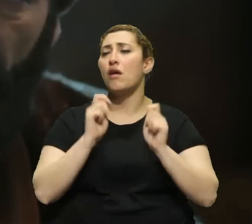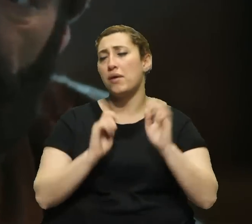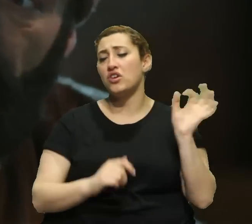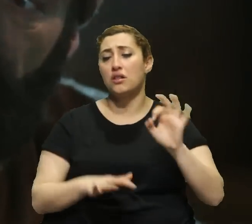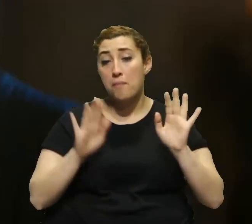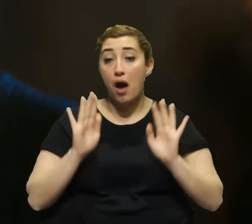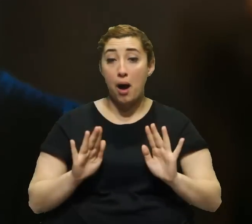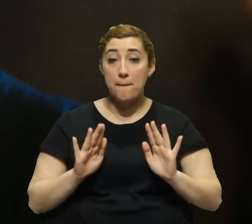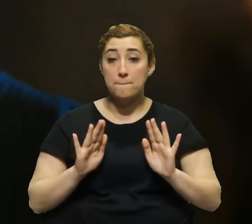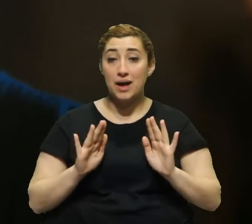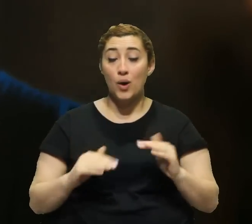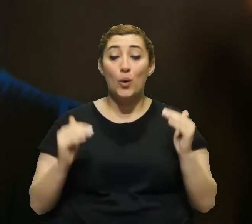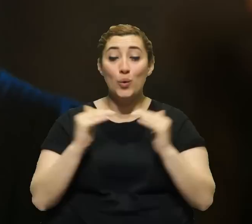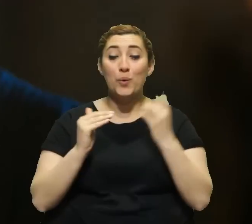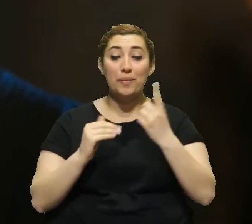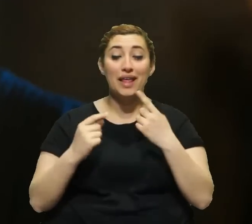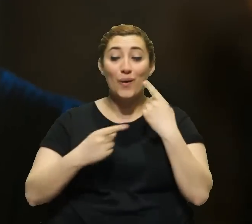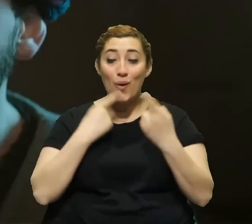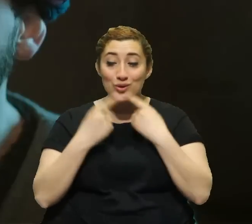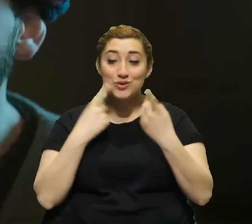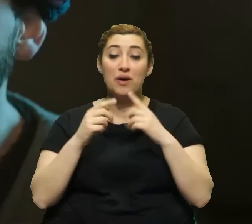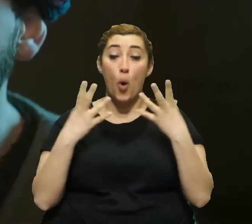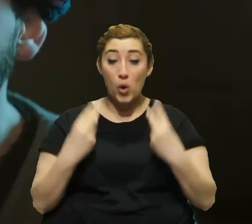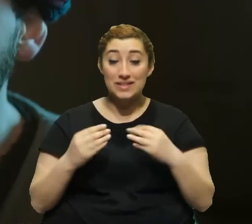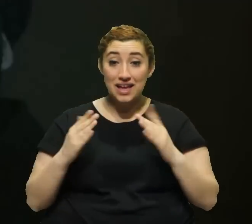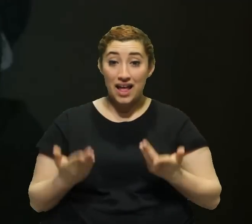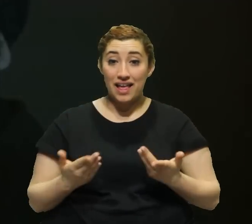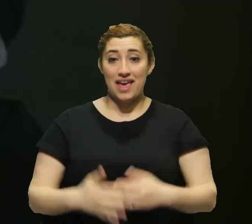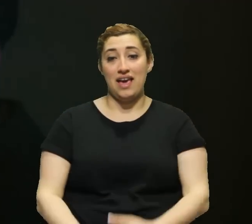Ama münasip bir lisan kullanıla idi.